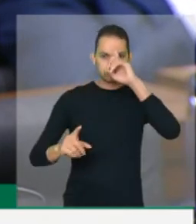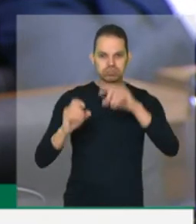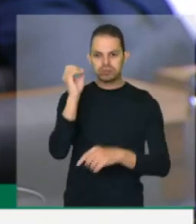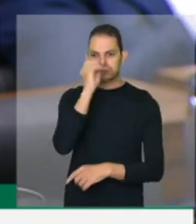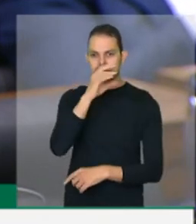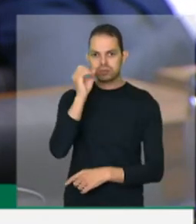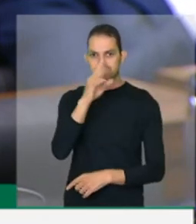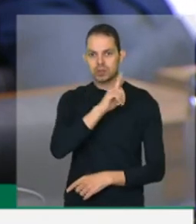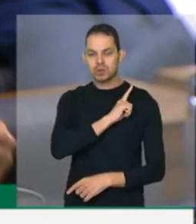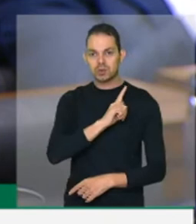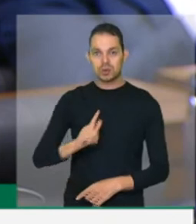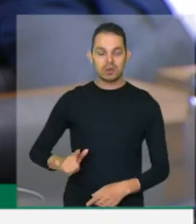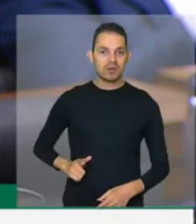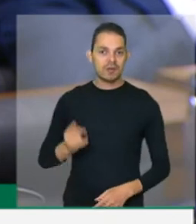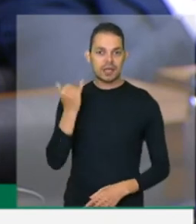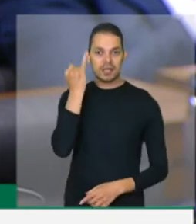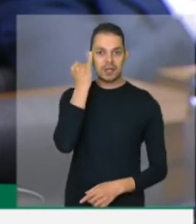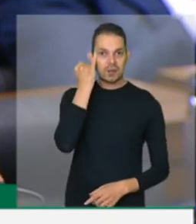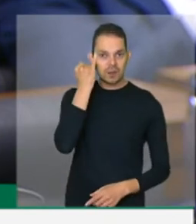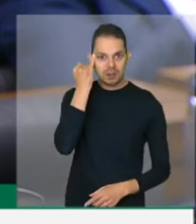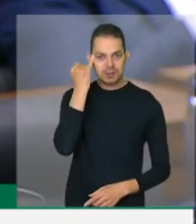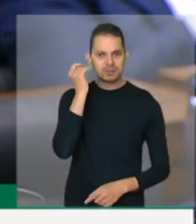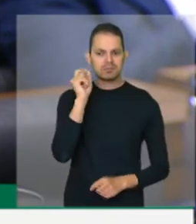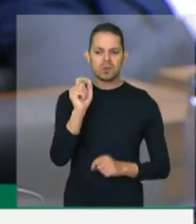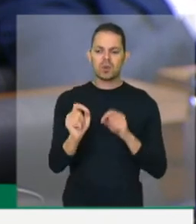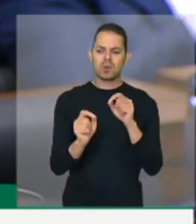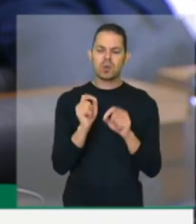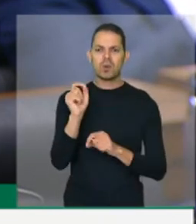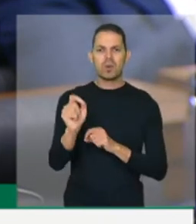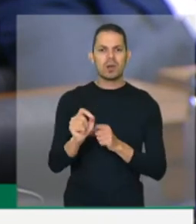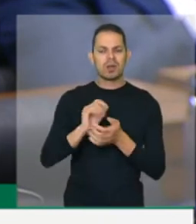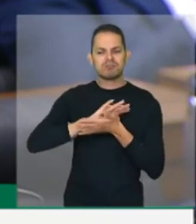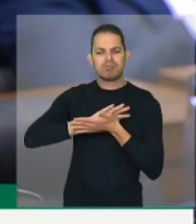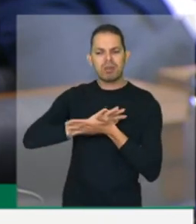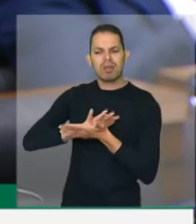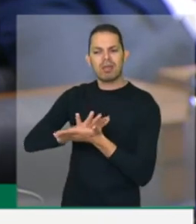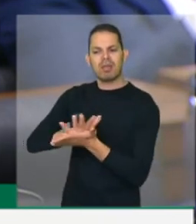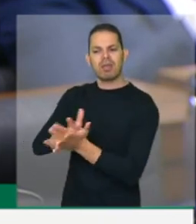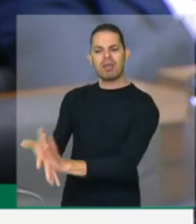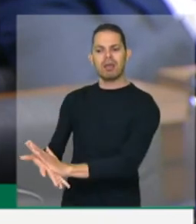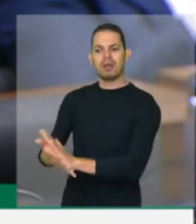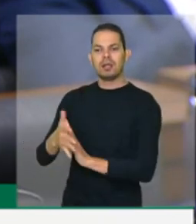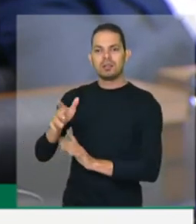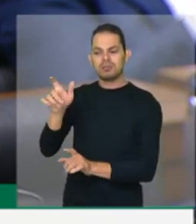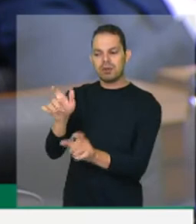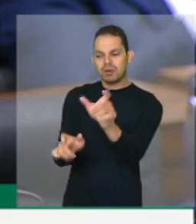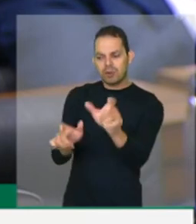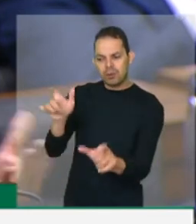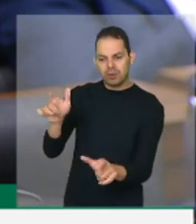ARBITRÁRIA DO GOVERNO IBANEIS... E FEZ UM VERDADEIRO MASSACRE AOS TRABALHADORES E TRABALHO DARS DORAS DURANTE UM PROCESSO ILEGAL DE DESPEJO NO